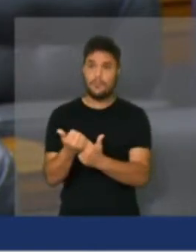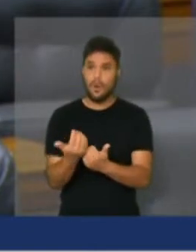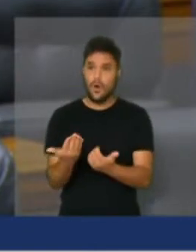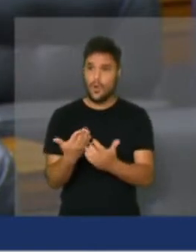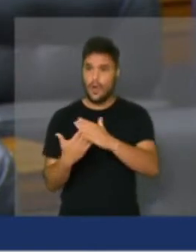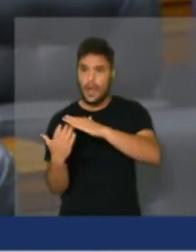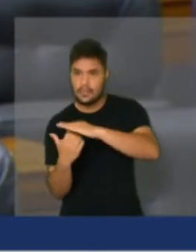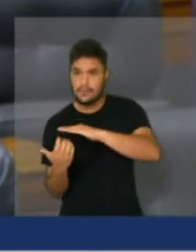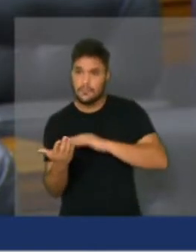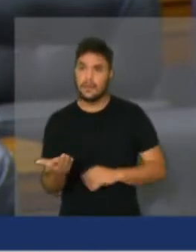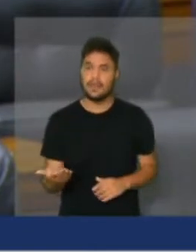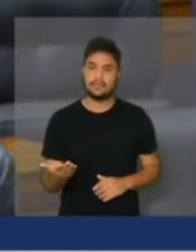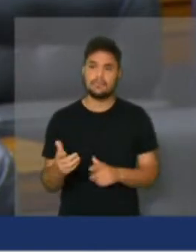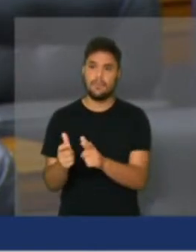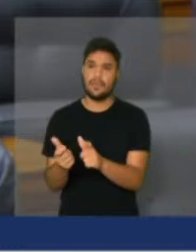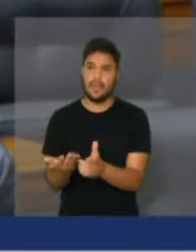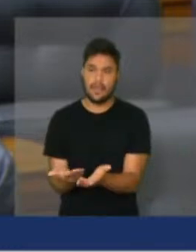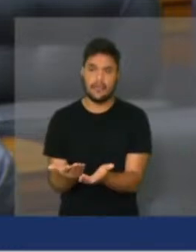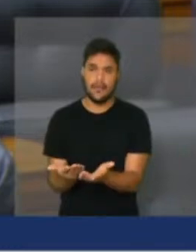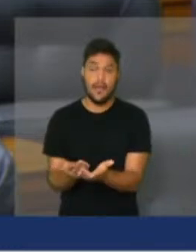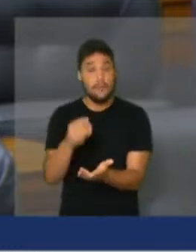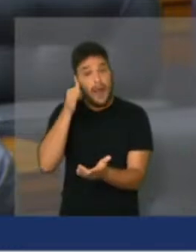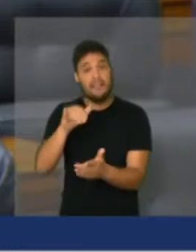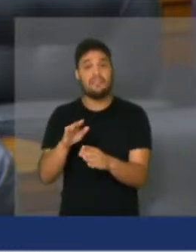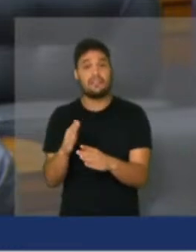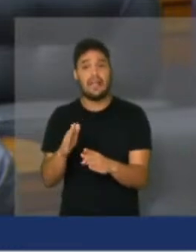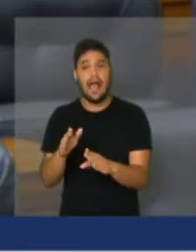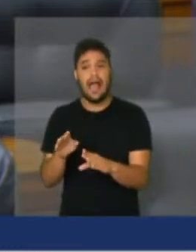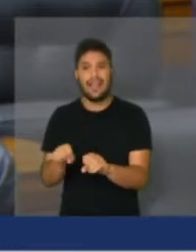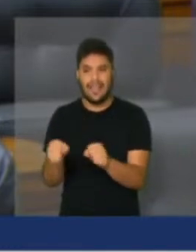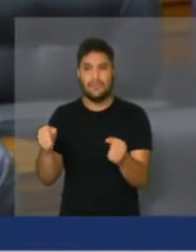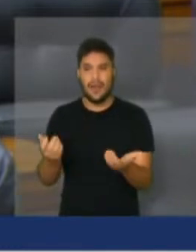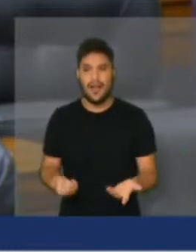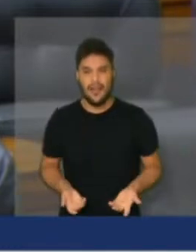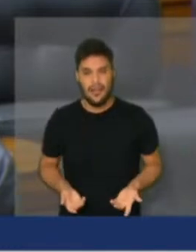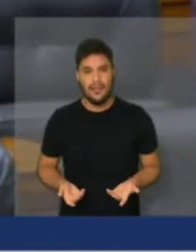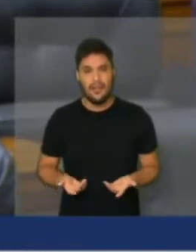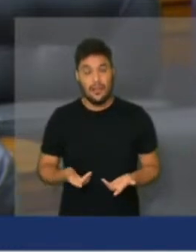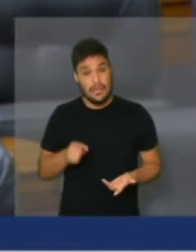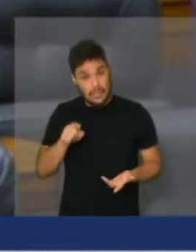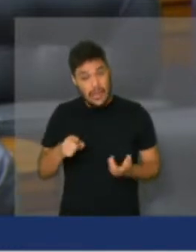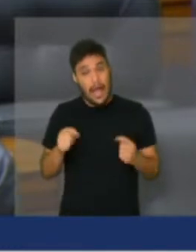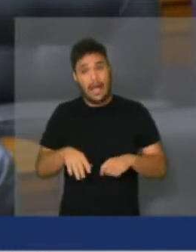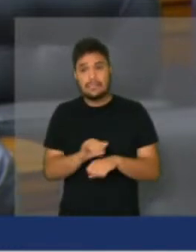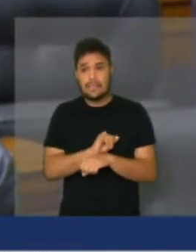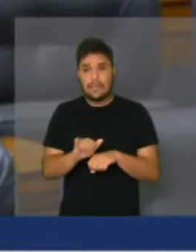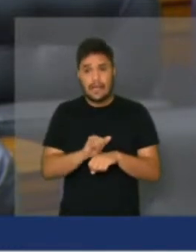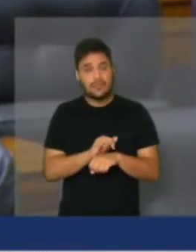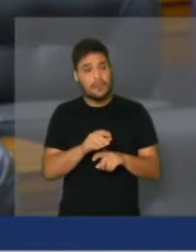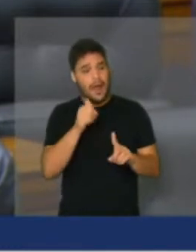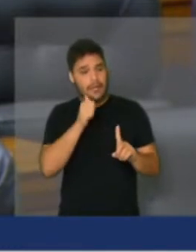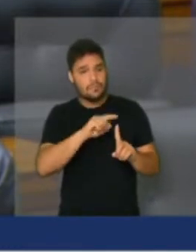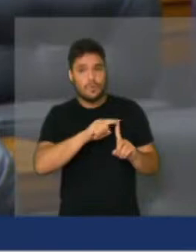NÃO QUEBREM COM A SAÍDA NECESSÁRIA PARA PROTEGER UMA GESTANTE QUE ESTÁ PARINDO AS NOVAS GERAÇÕES. ENTÃO, OBVIAMENTE, O PSOL É A FAVOR